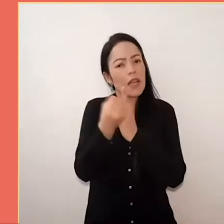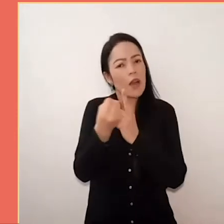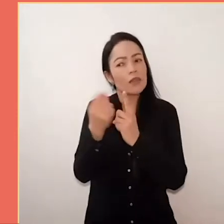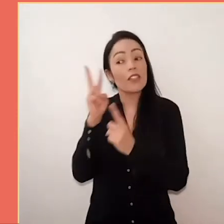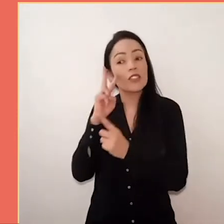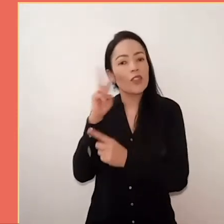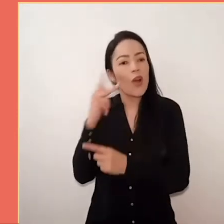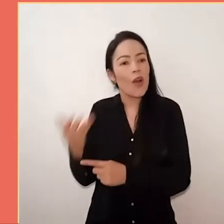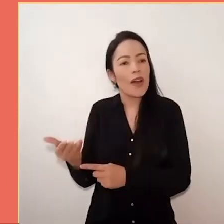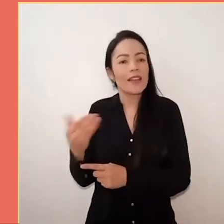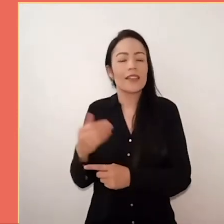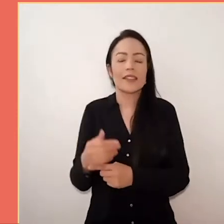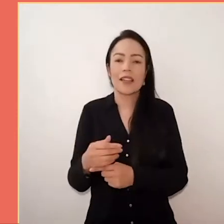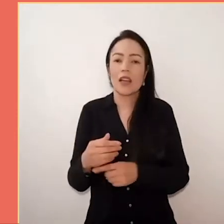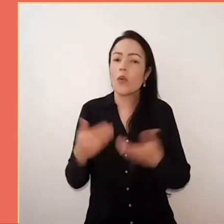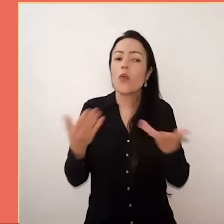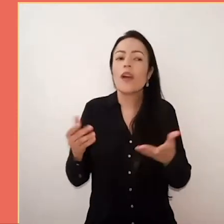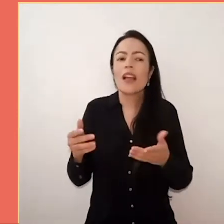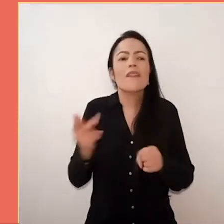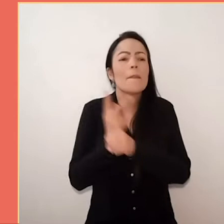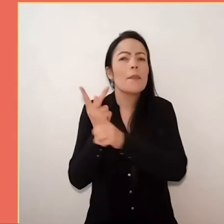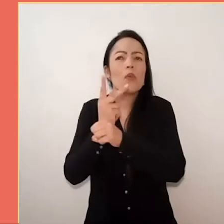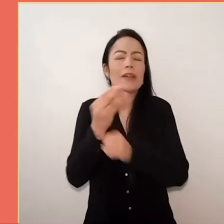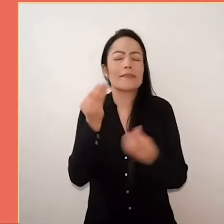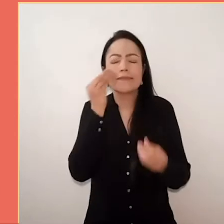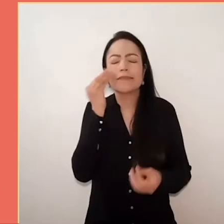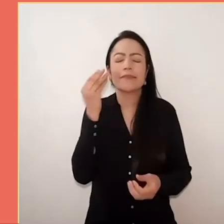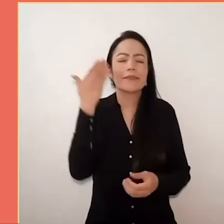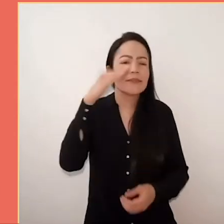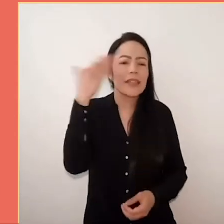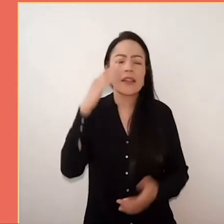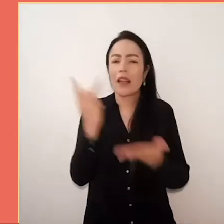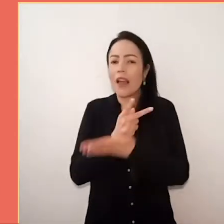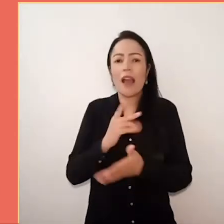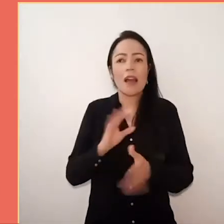Que leitor é esse que vai atrás para tentar entender e não repetir os mesmos erros? Quem é esse leitor?